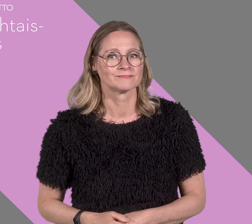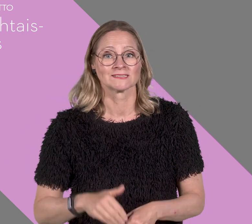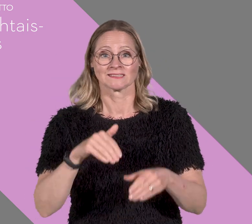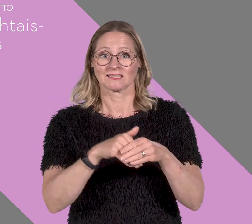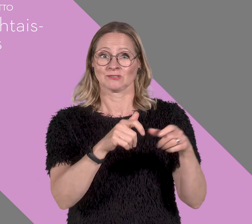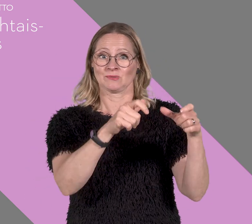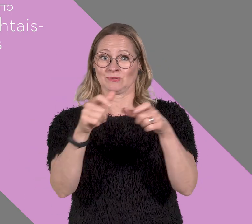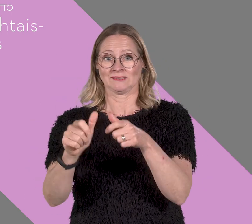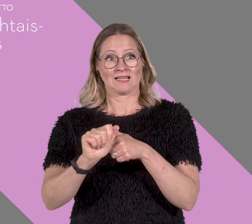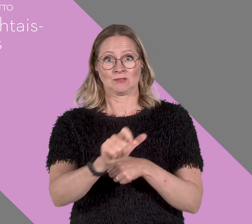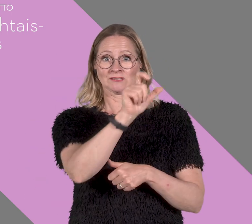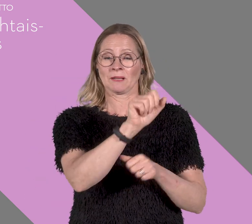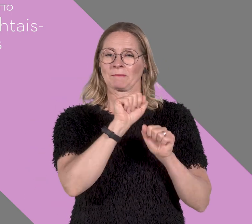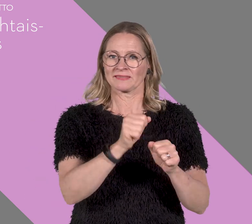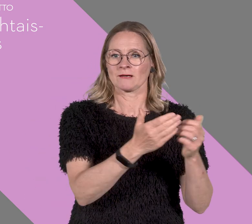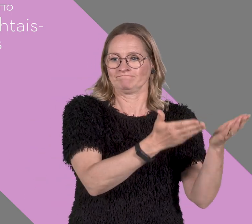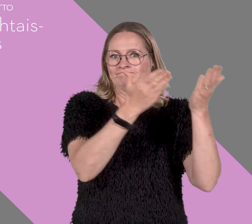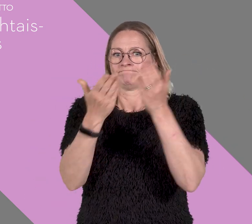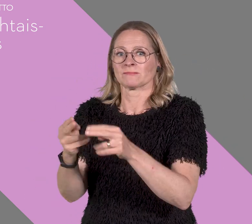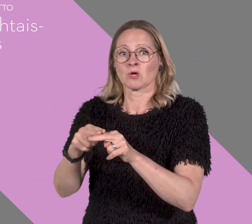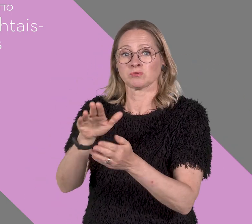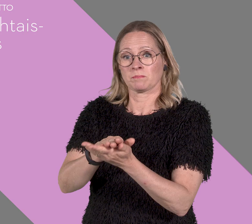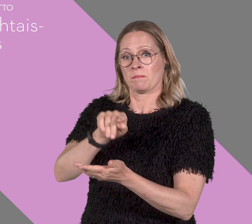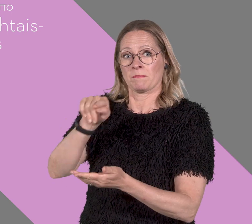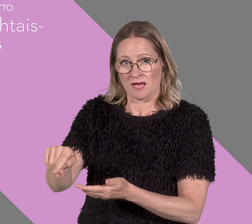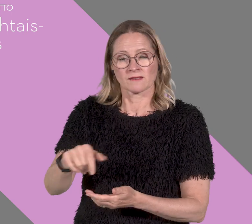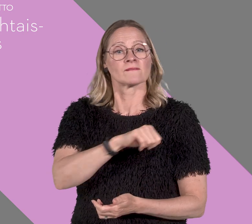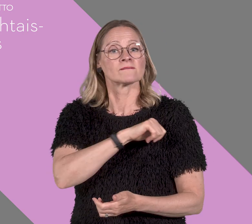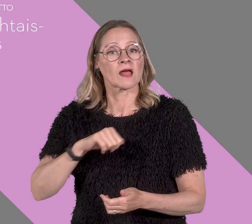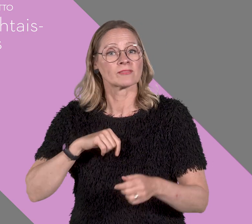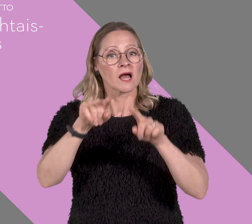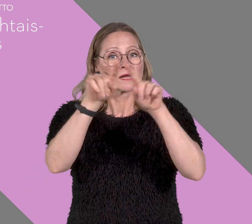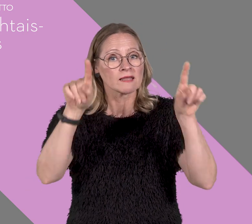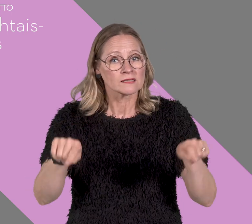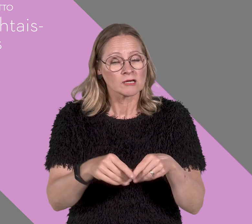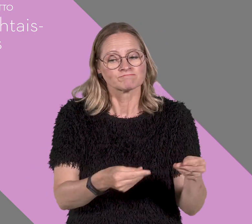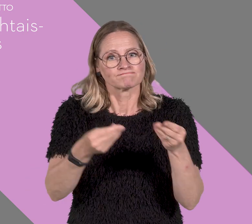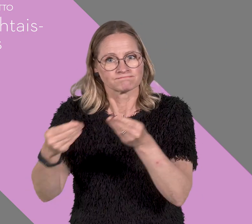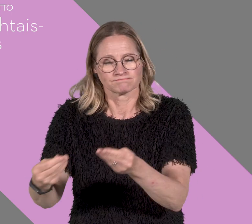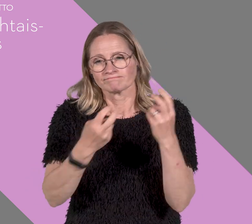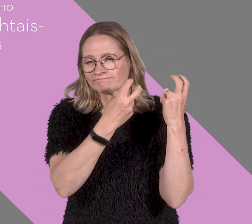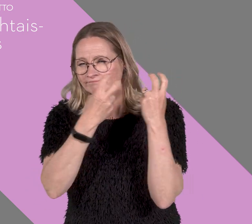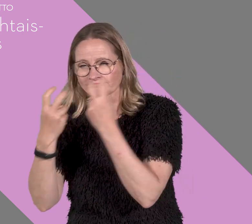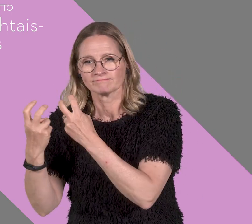Jäsenyhdistyksen edustajan on tuotava kokouspaikalle - valtakirjansa tarkastettavaksi ilmoitettuna aikana.